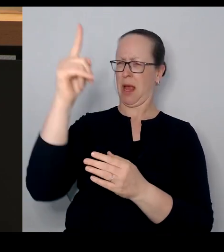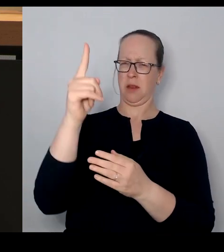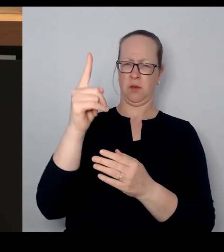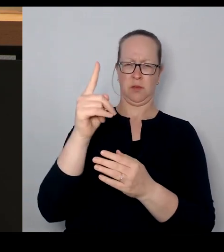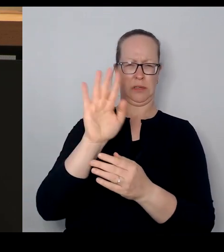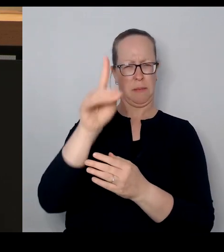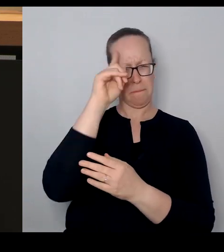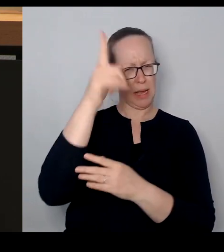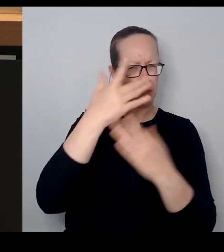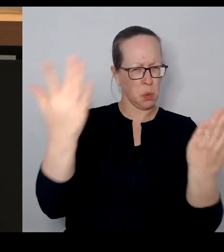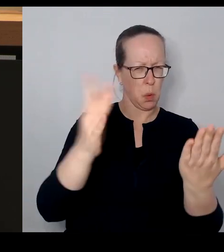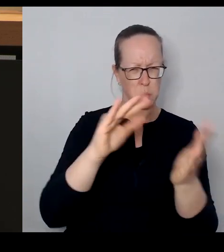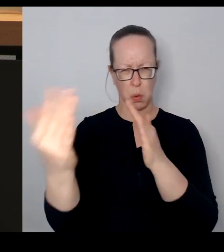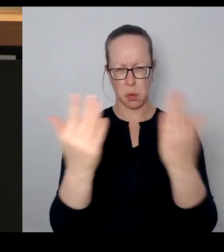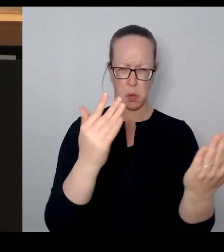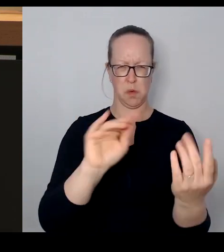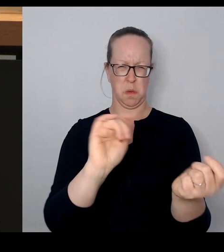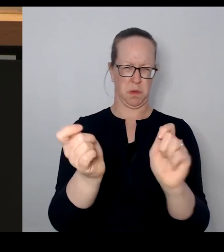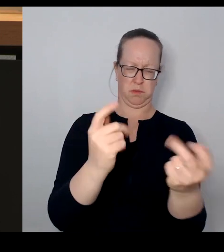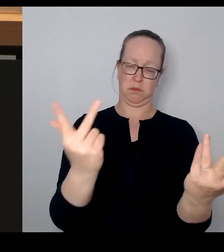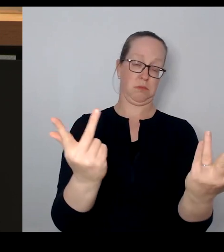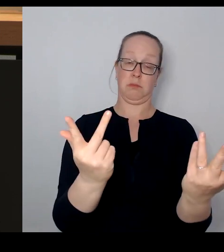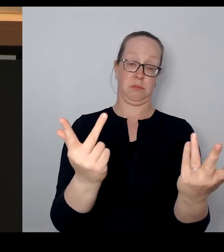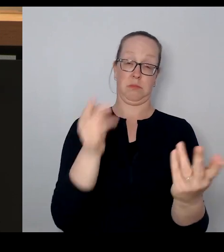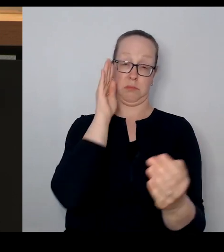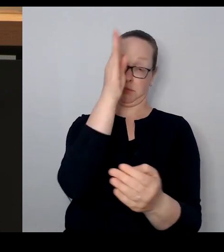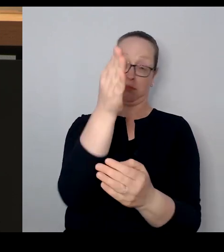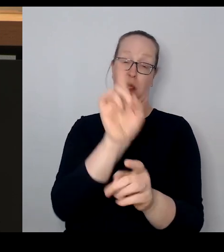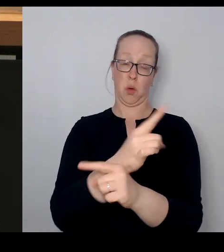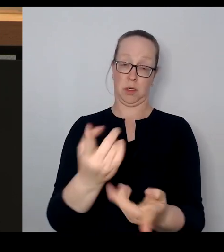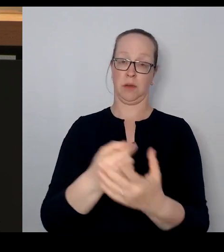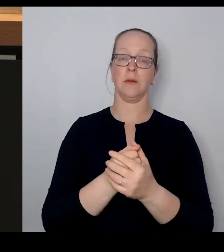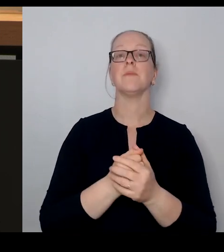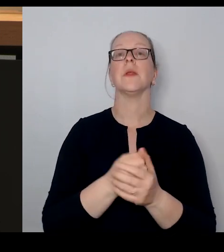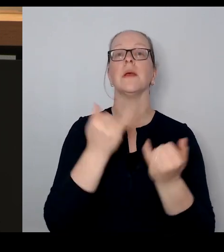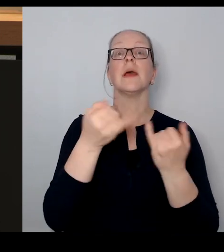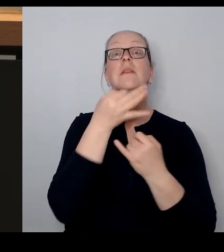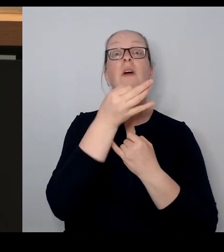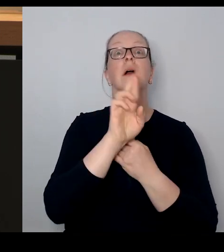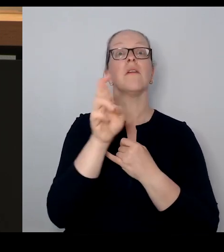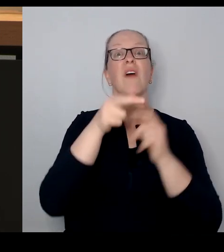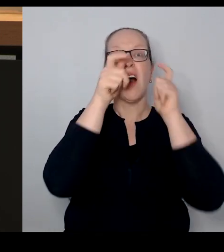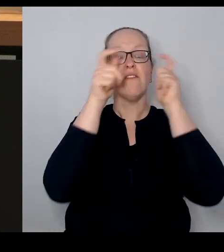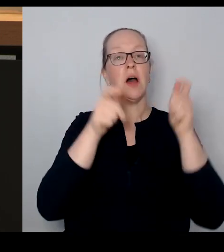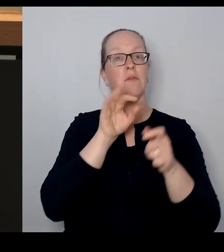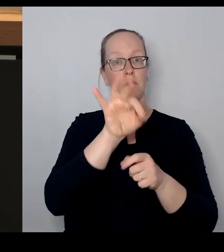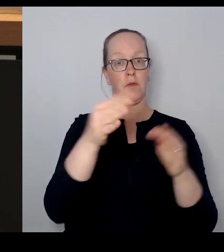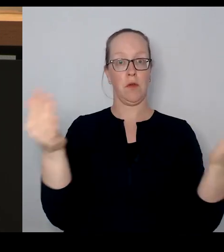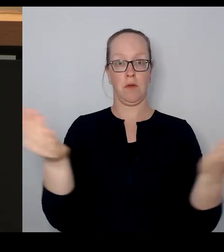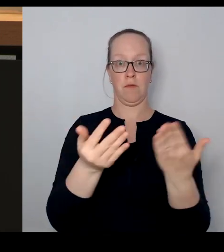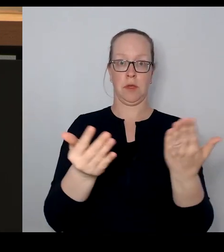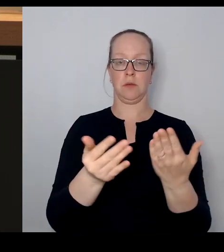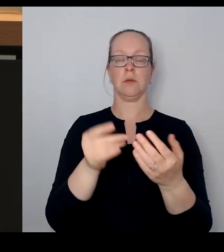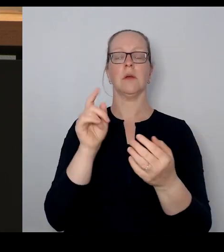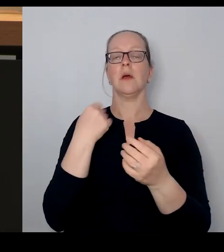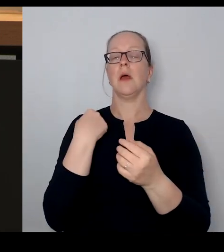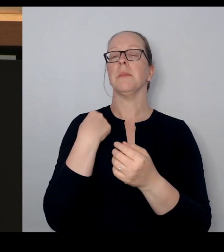eigentlich für was verantwortlich? Sie haben ja erst gesagt, eigentlich ist nur die BVG verantwortlich, Aber dann haben wir in den Doppelhaushalt ja doch Dinge für die BVG reingeschrieben.